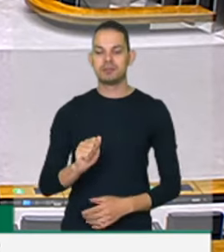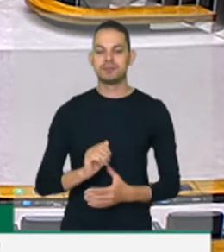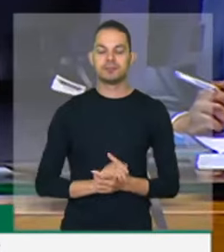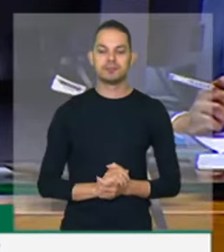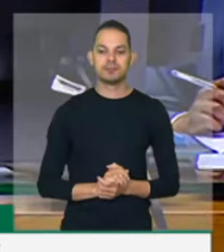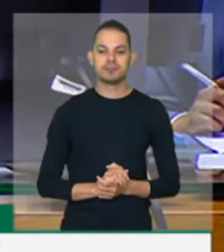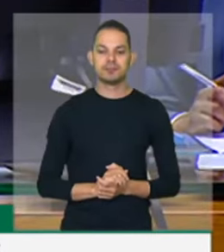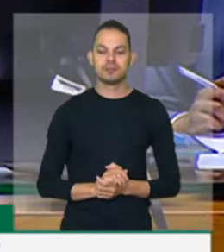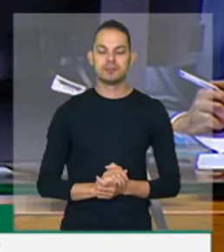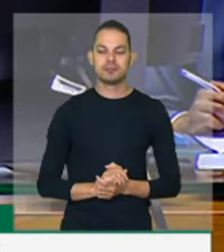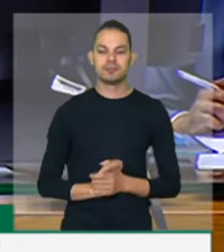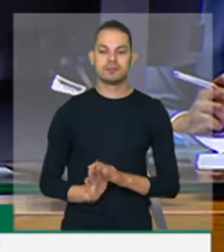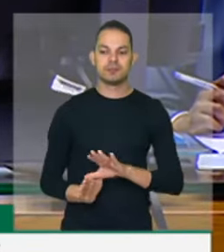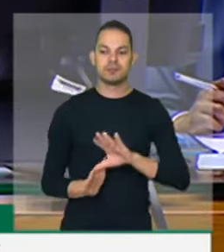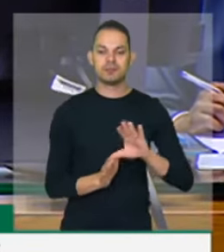PCDOB SIM. COMO ORIENTA O PV?